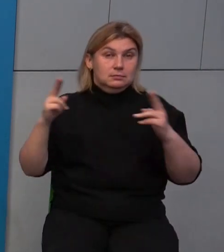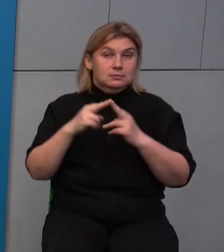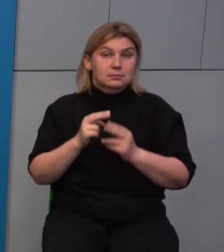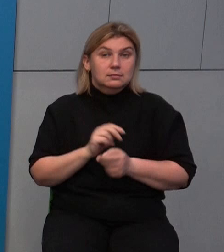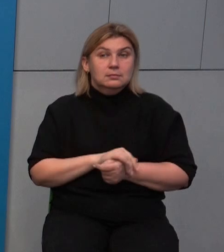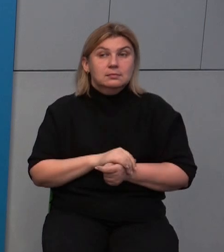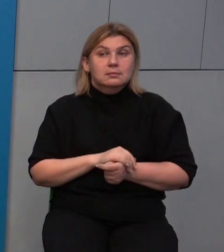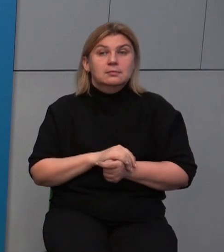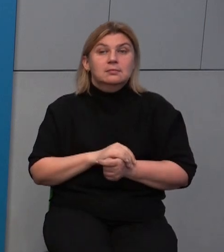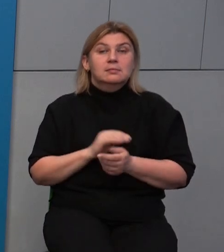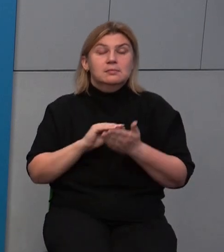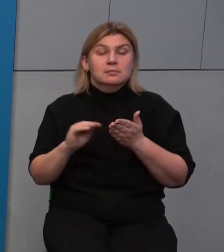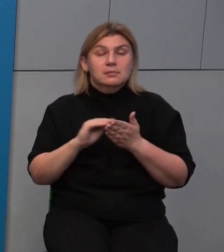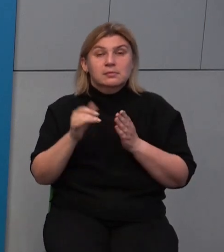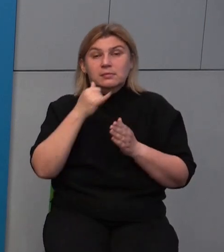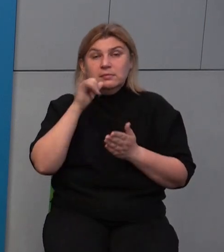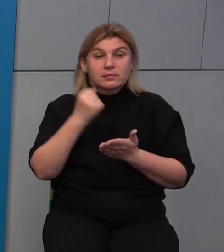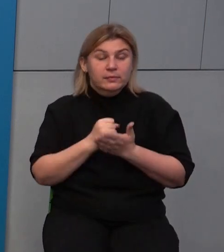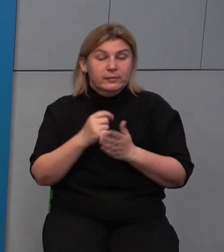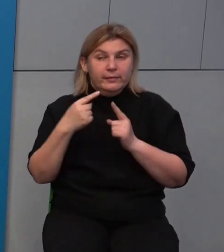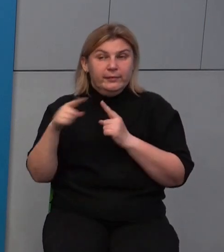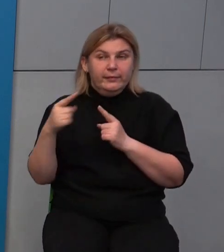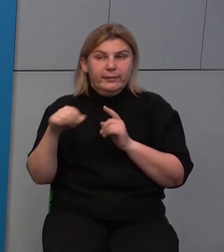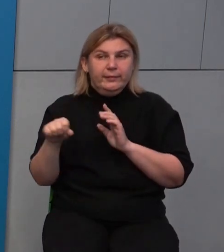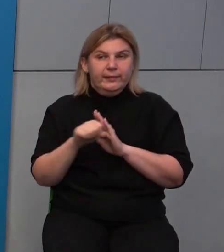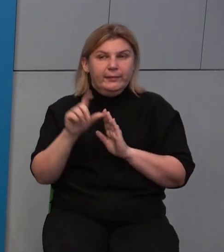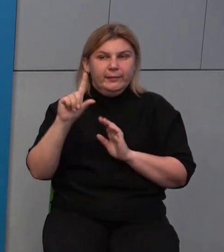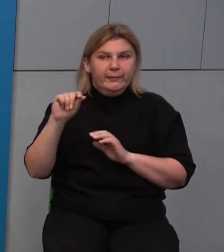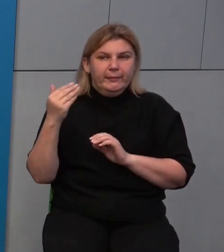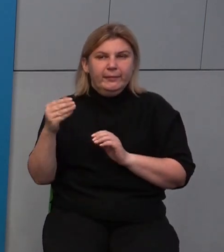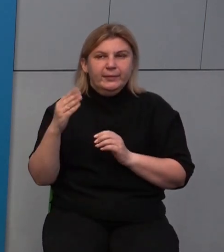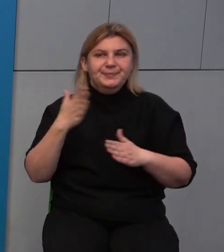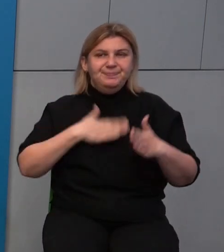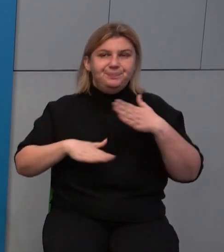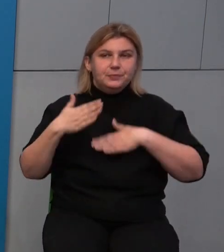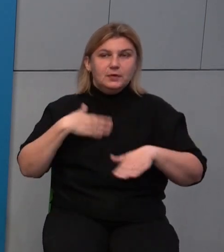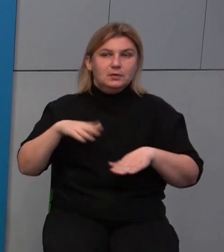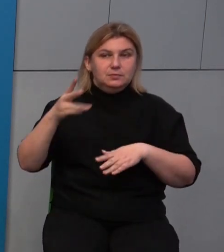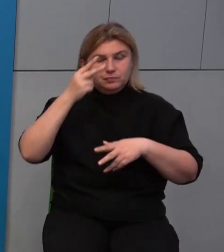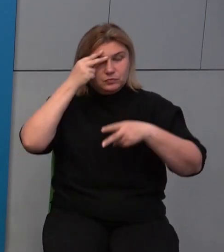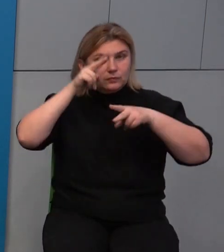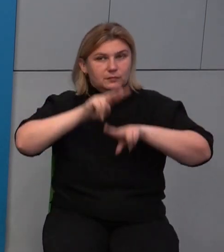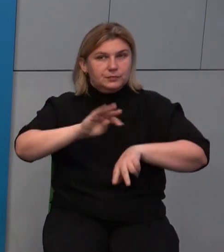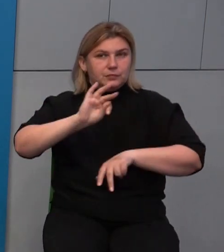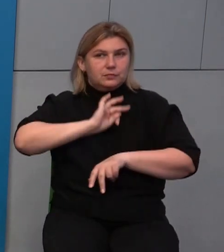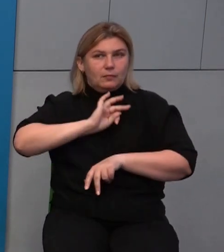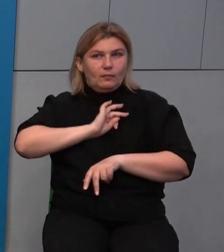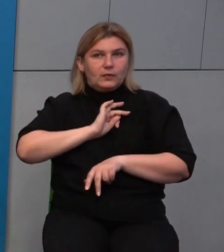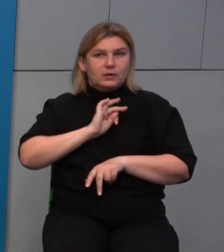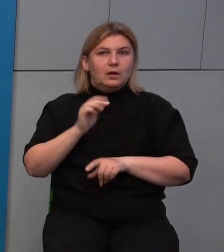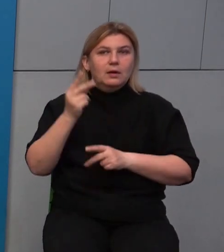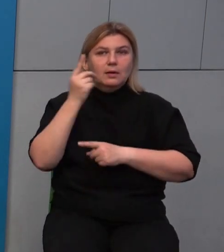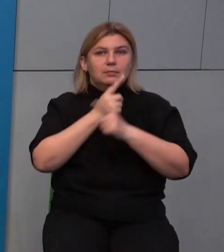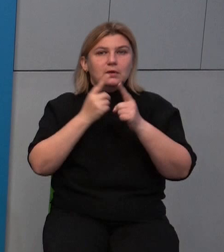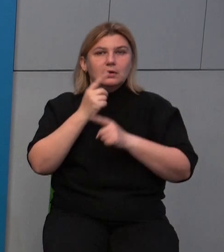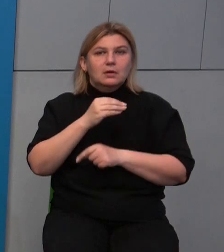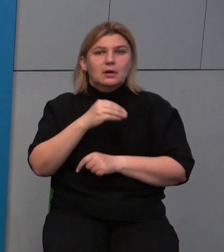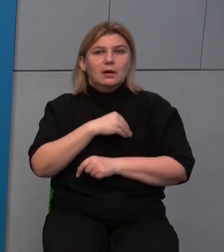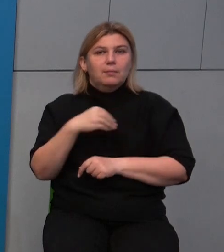pisali mnóstwo listów do Lema, cieszyli się i uznali go za swojego. To znaczy właśnie myśleli, że to jest o polskim Lwowie.